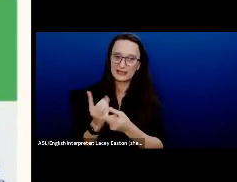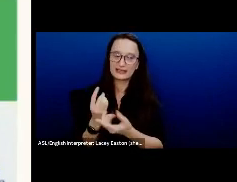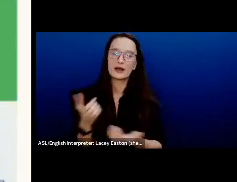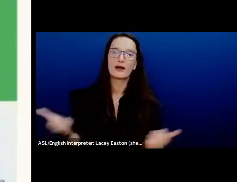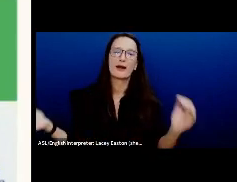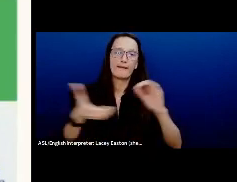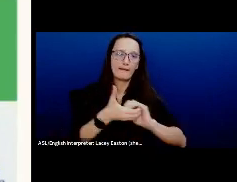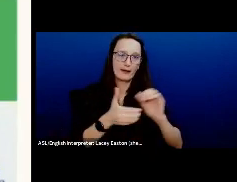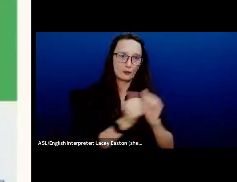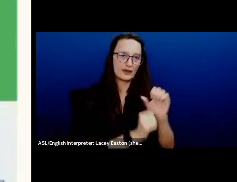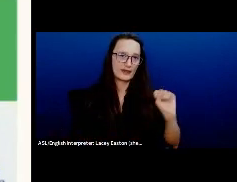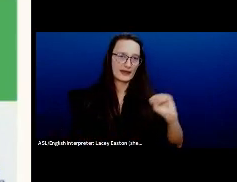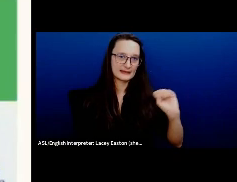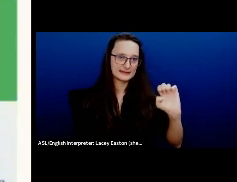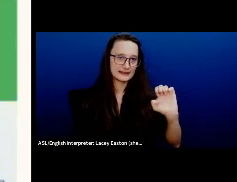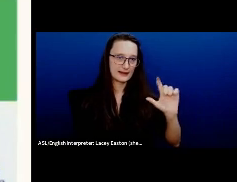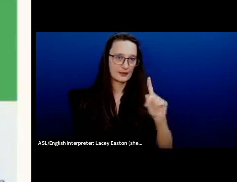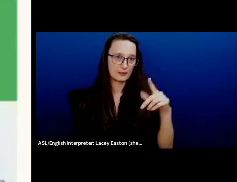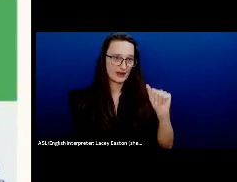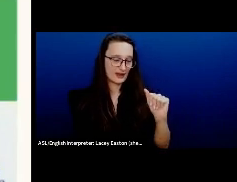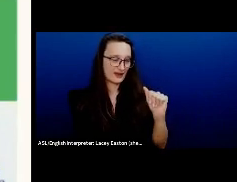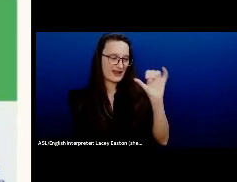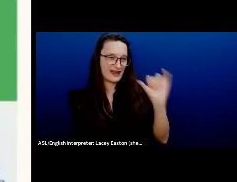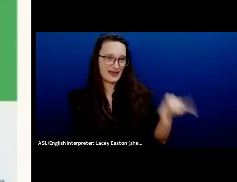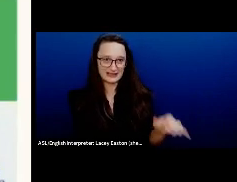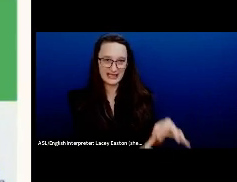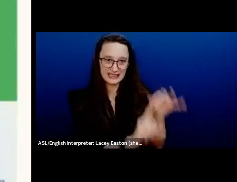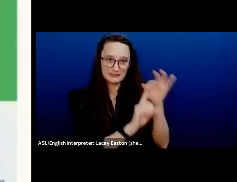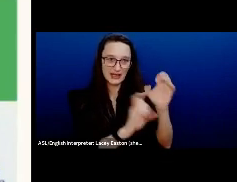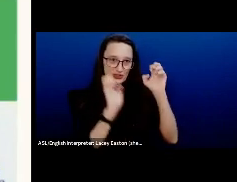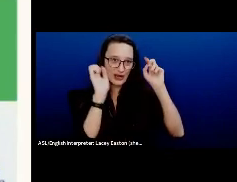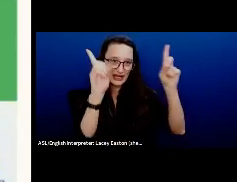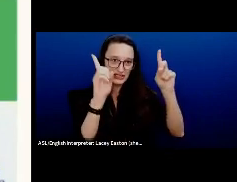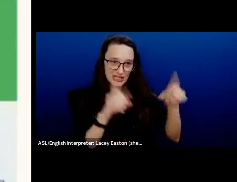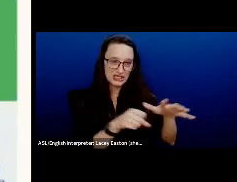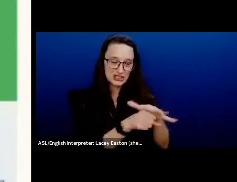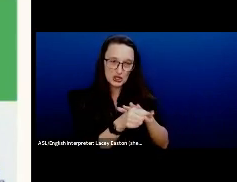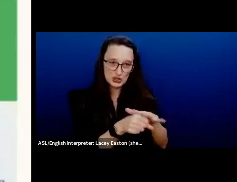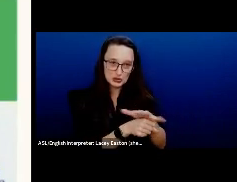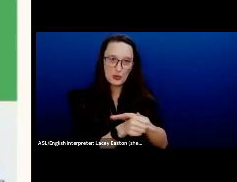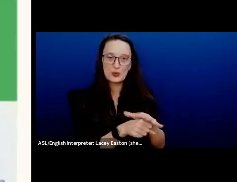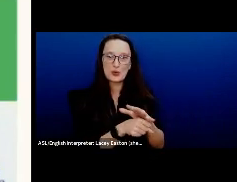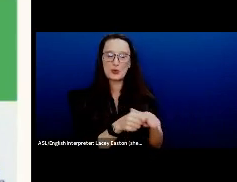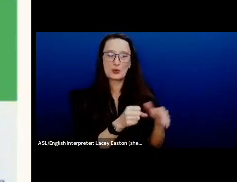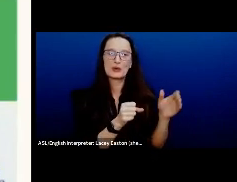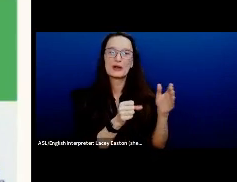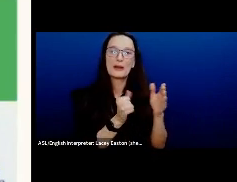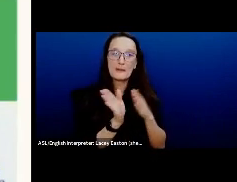que garantizan, sin importar el código postal de un estudiante, que haya importantes recursos disponibles para